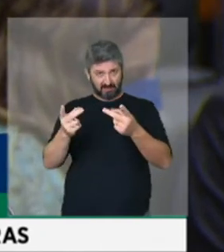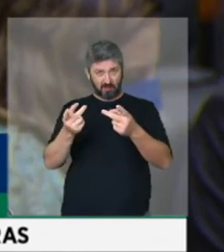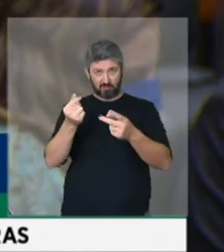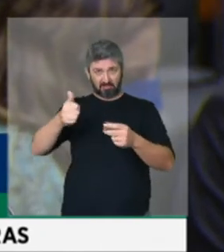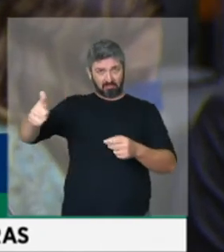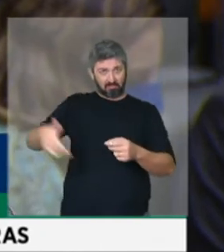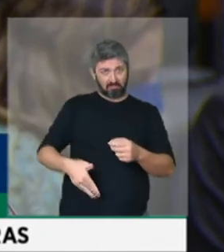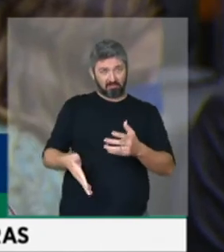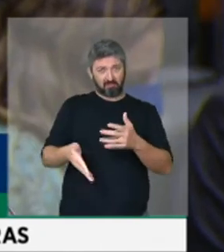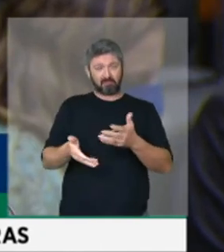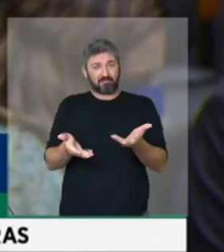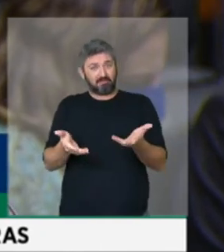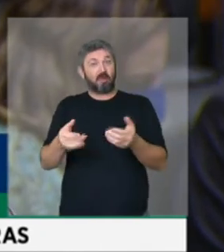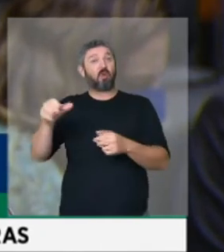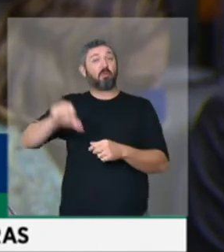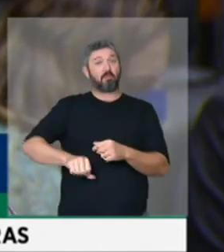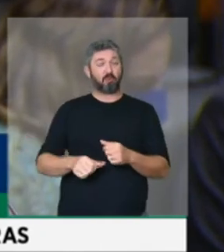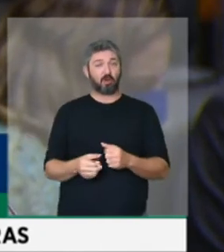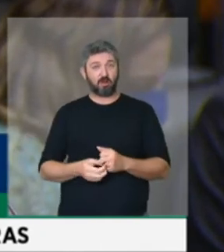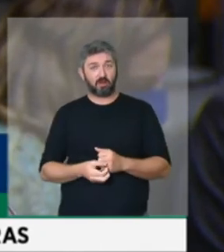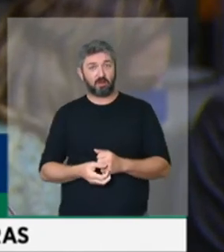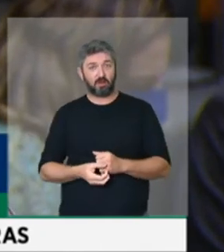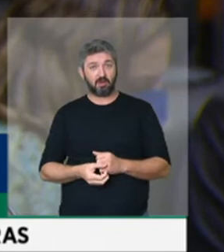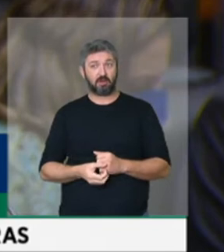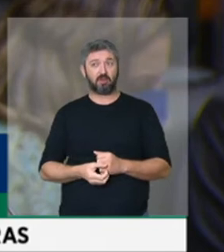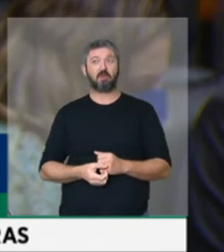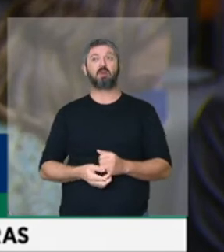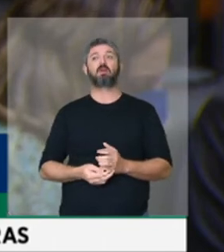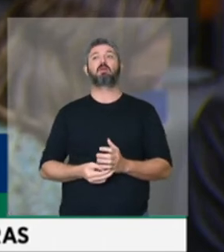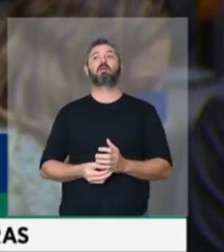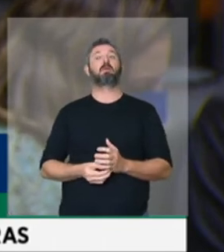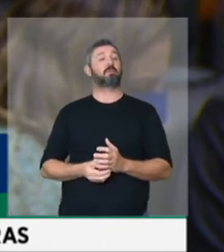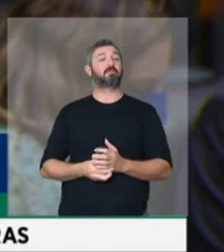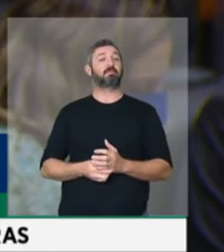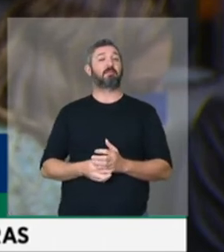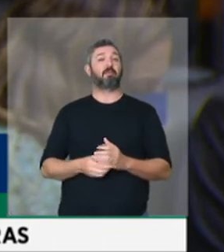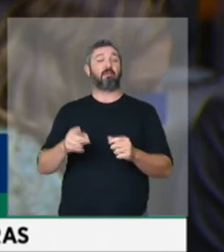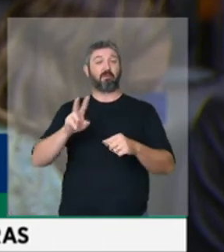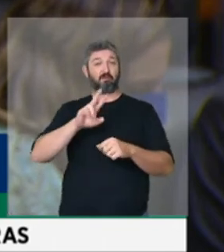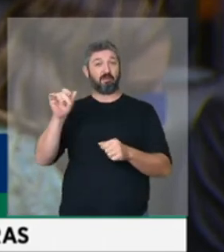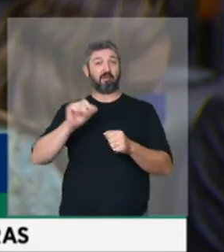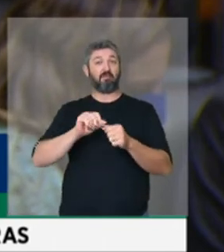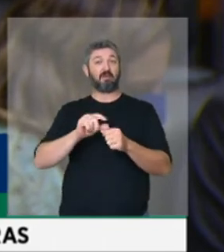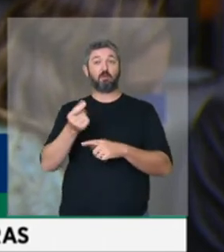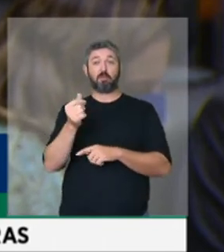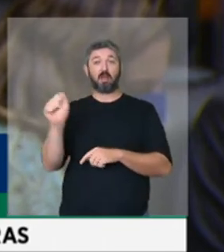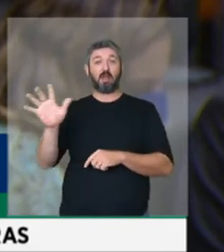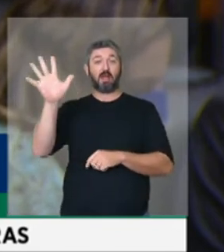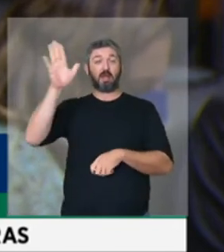SIMPLES GELADEIRA. E QUASE 17 MILHÕES DE BRASILEIROS TIVERAM ACESSO A ENERGIA ELÉTRICA EM PLENO SÉCULO XXI, GRAÇAS É ELETROBRAS QUE